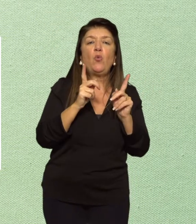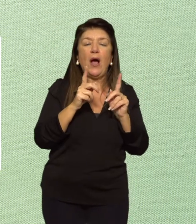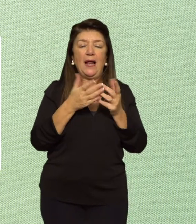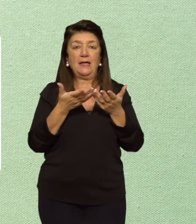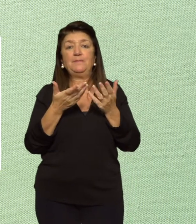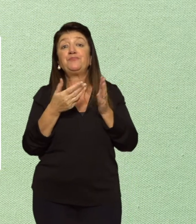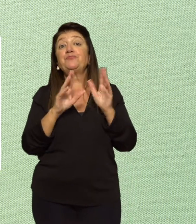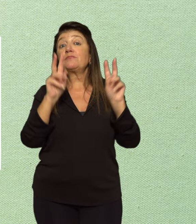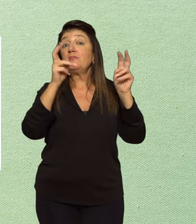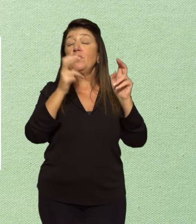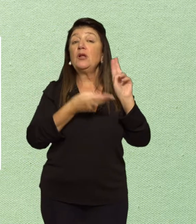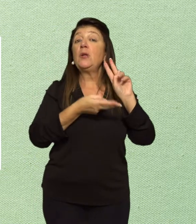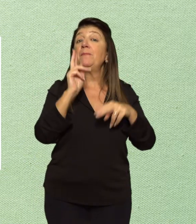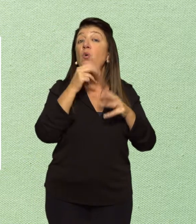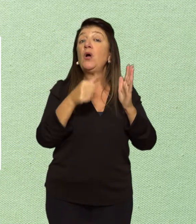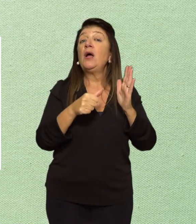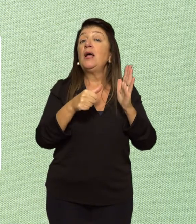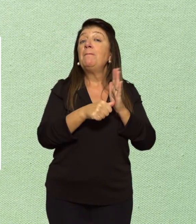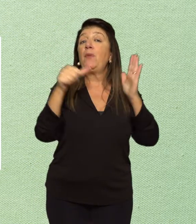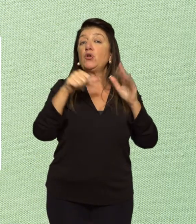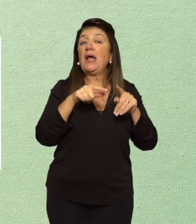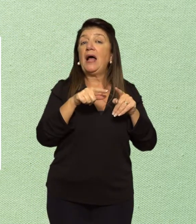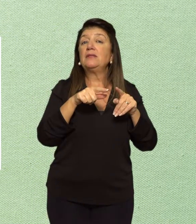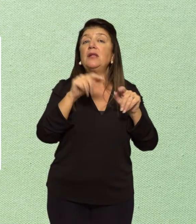virgolette, che sono contro la personalità dello Stato, poi la pubblica amministrazione,